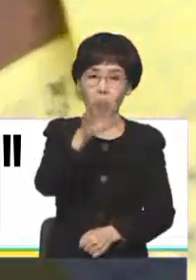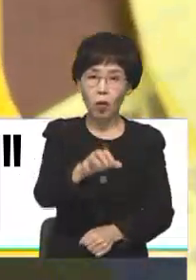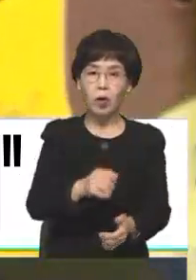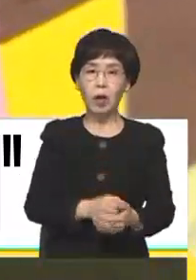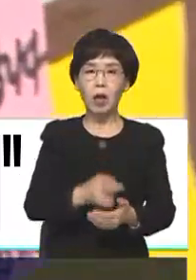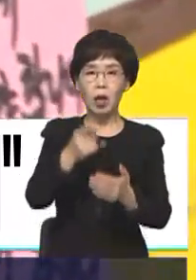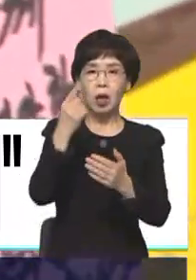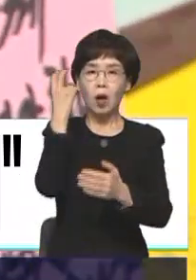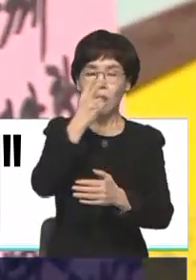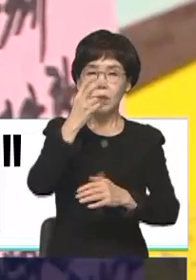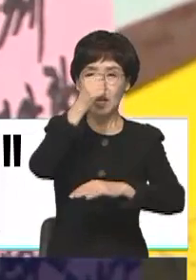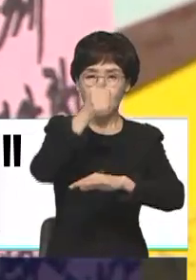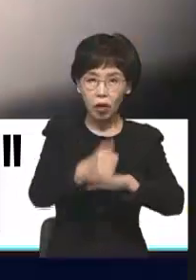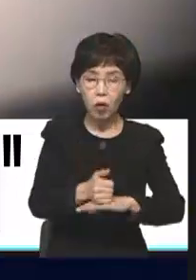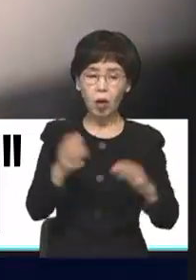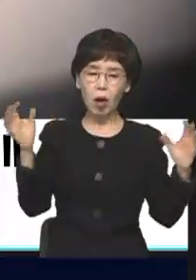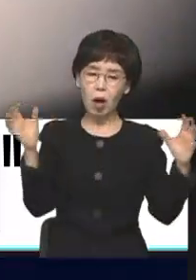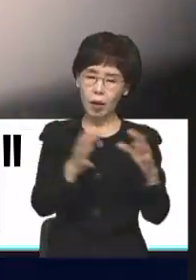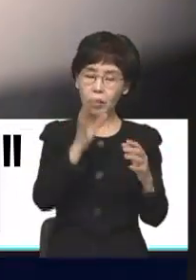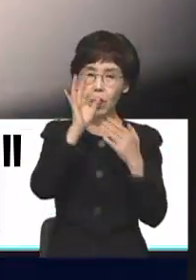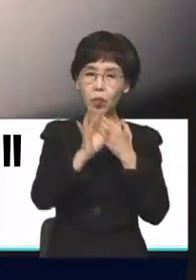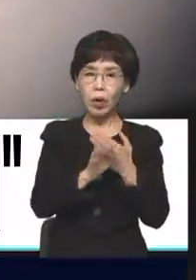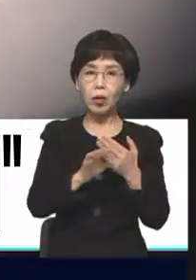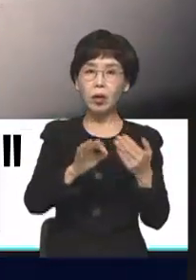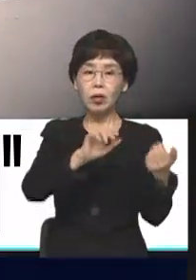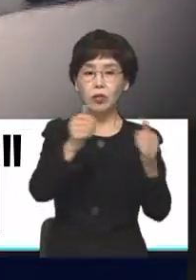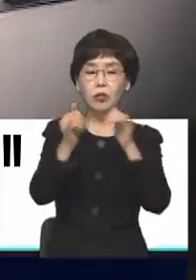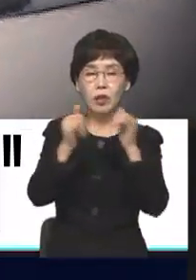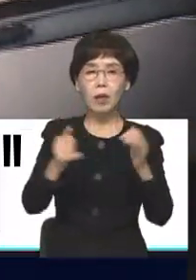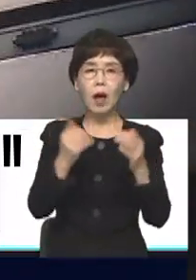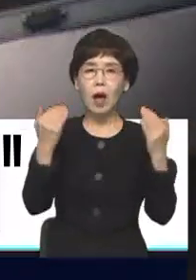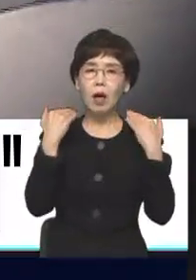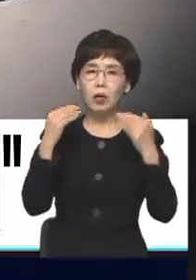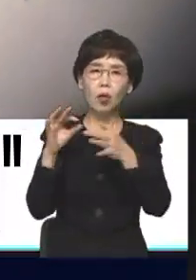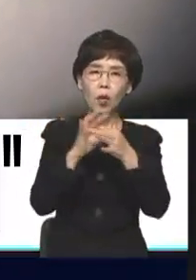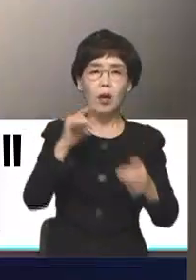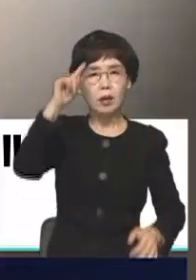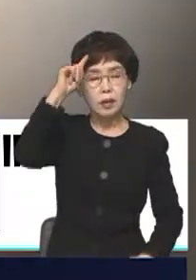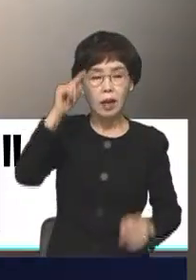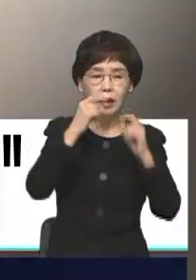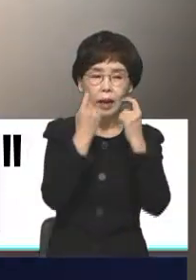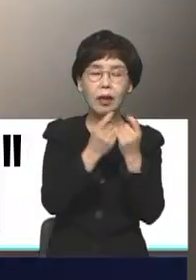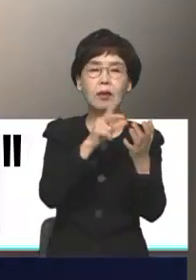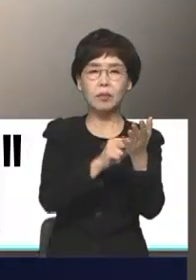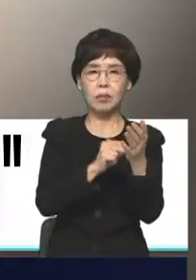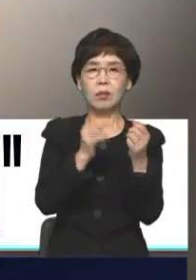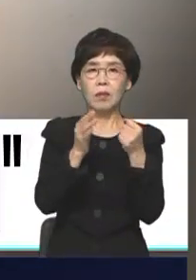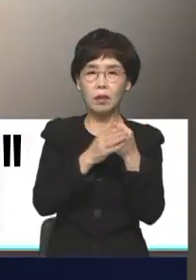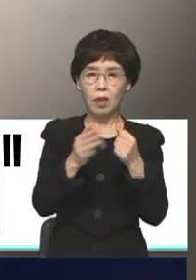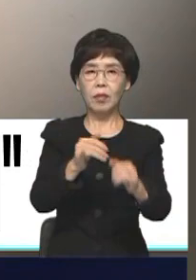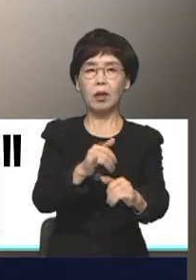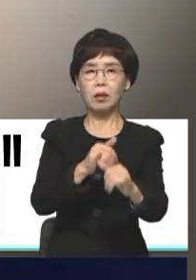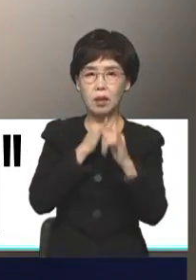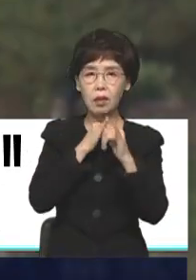국립과학수사연구원의 심리 부검 결과 등을 종합해 볼 때 고인이 학교 관련 스트레스와 개인 신상 문제 등으로 극단적인 선택을 한 걸로 판단된다고